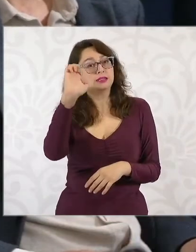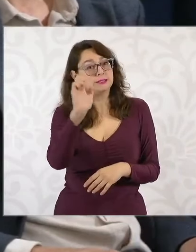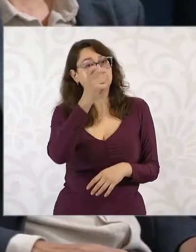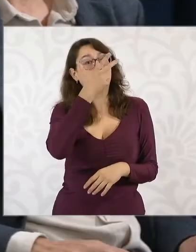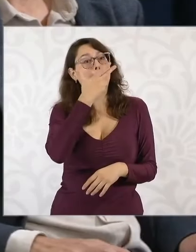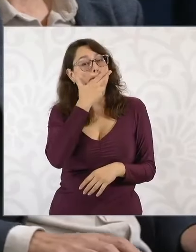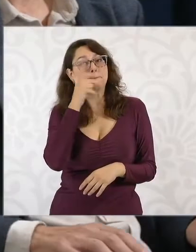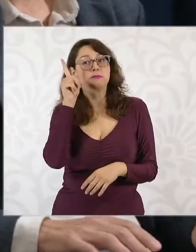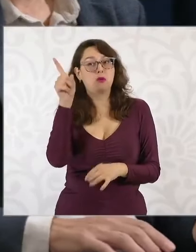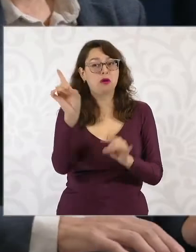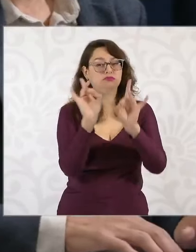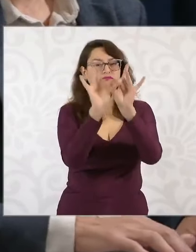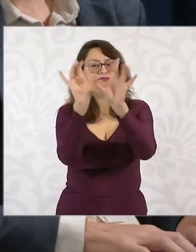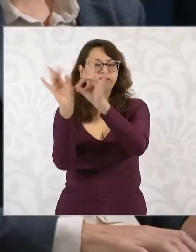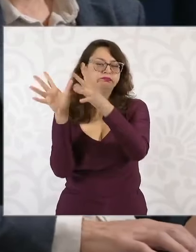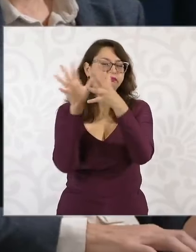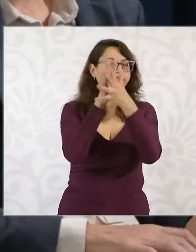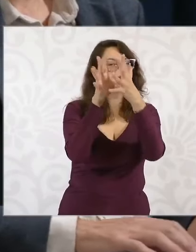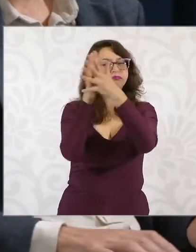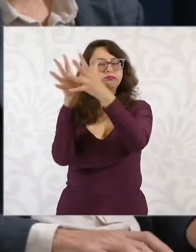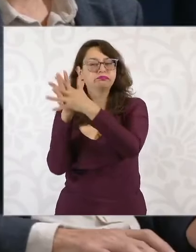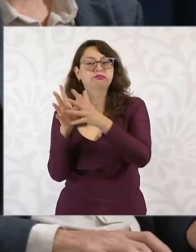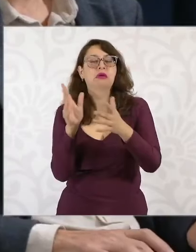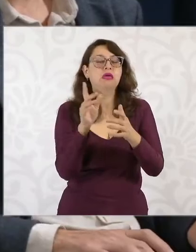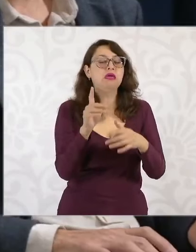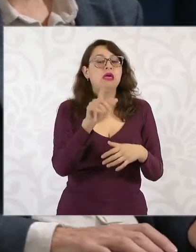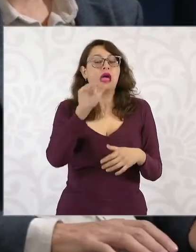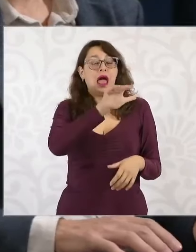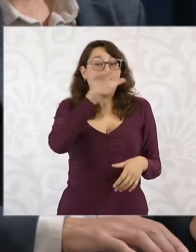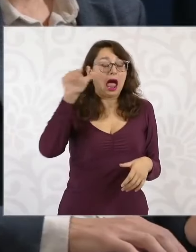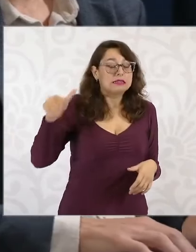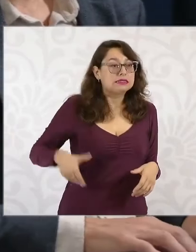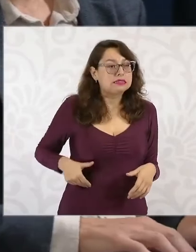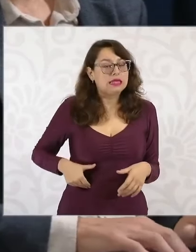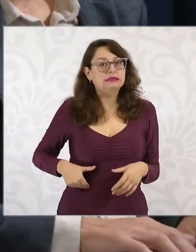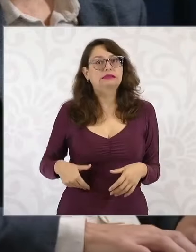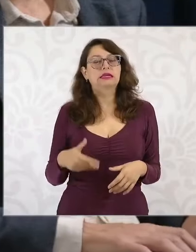fallecieron este elementos en un accidente, entre ellos iban dos agentes de la embajada de Estados